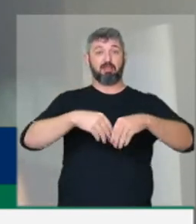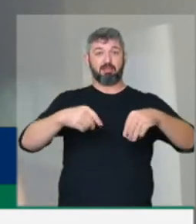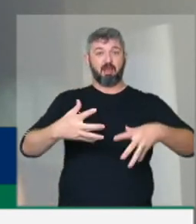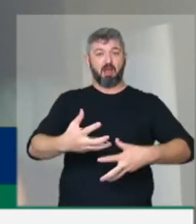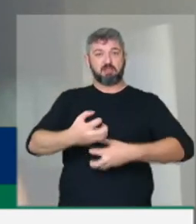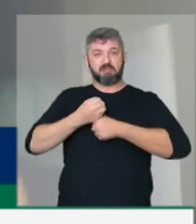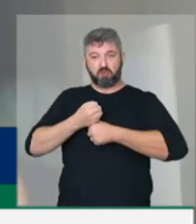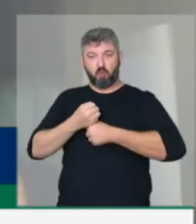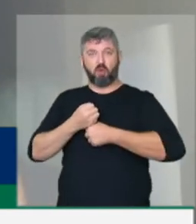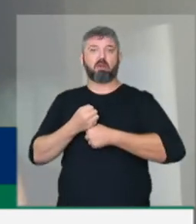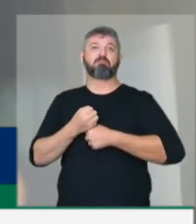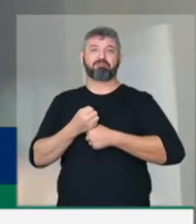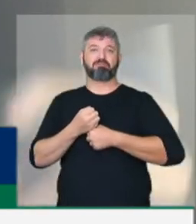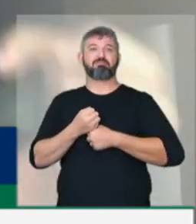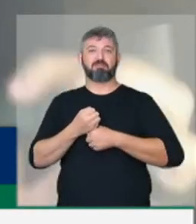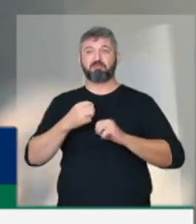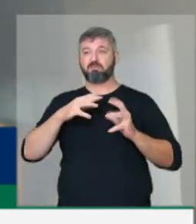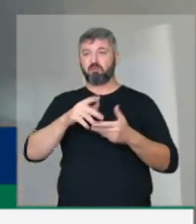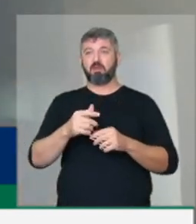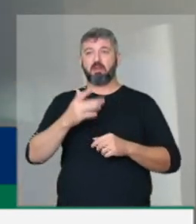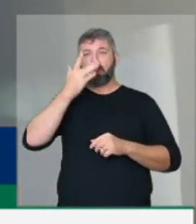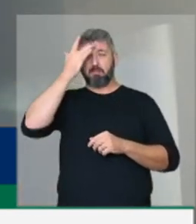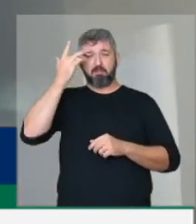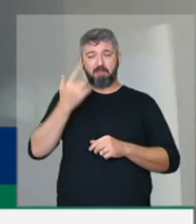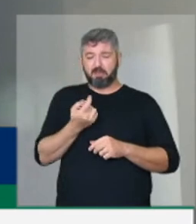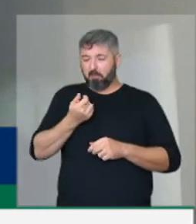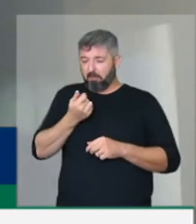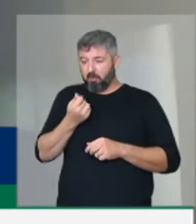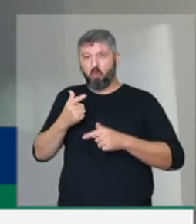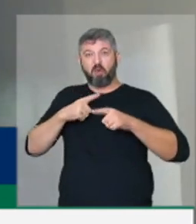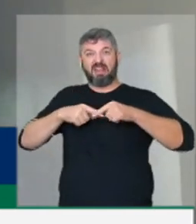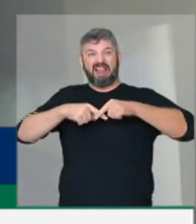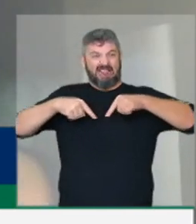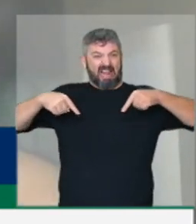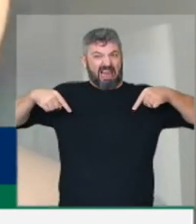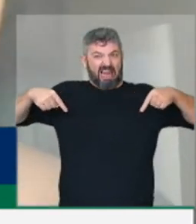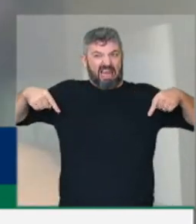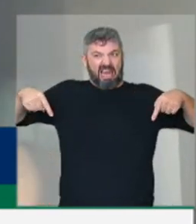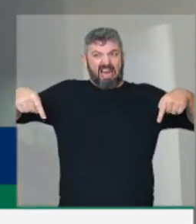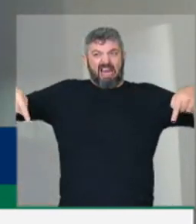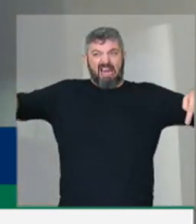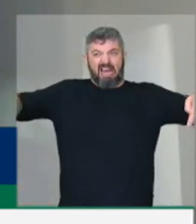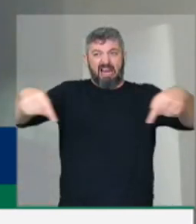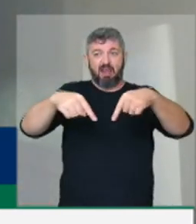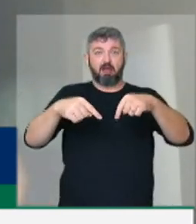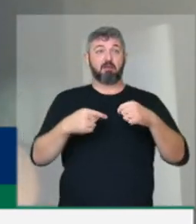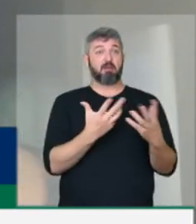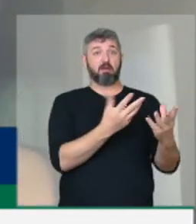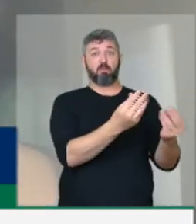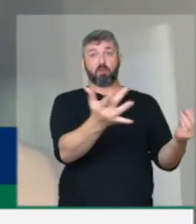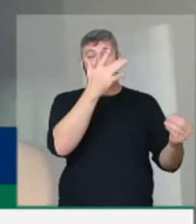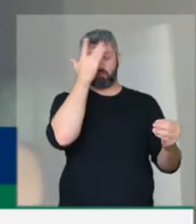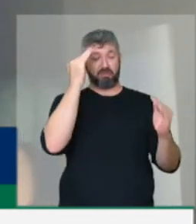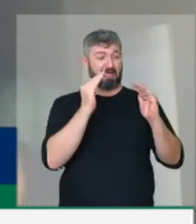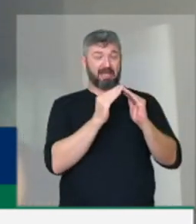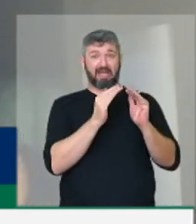CONCENTRAÇÃO DE TERRA. TEM GENTE, POUQINHA GENTE COM LATIFÚNDIOS E GENTE SEM CASA, ALIÁS... DAS QUASE 6 MILHÕES DE FAMÍLIAS QUE NÃO TÊM